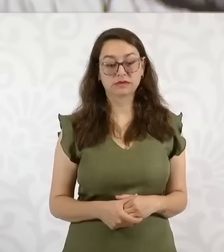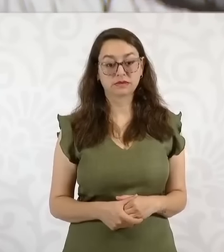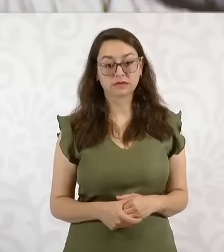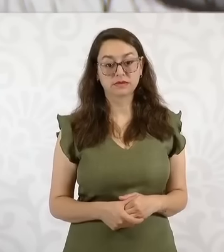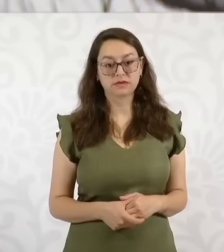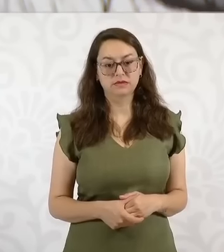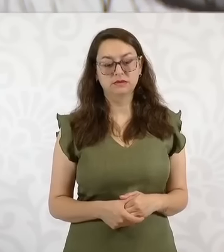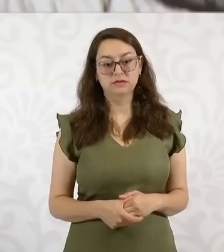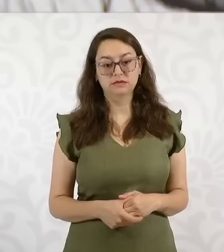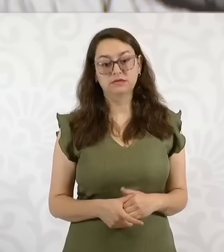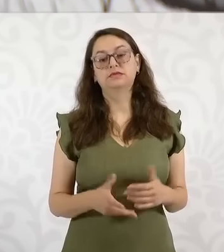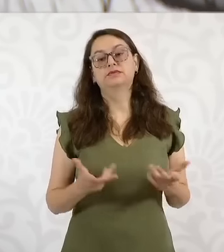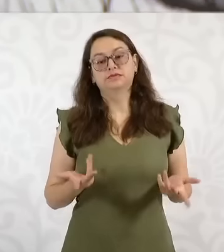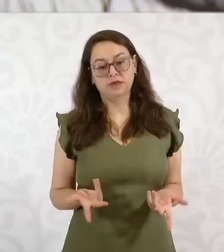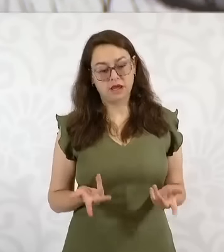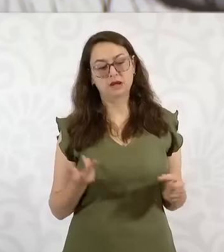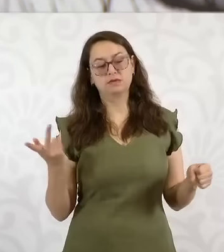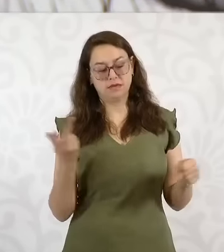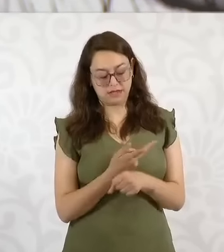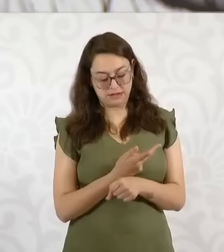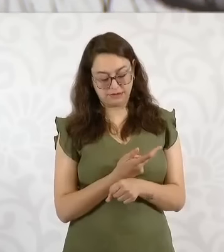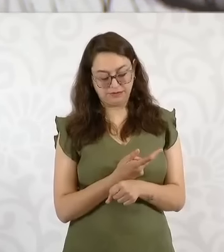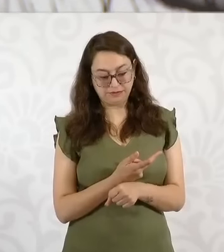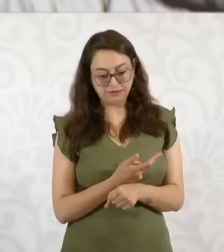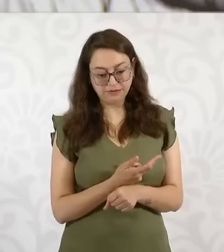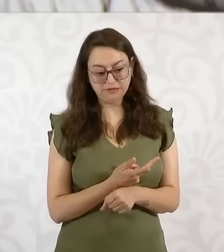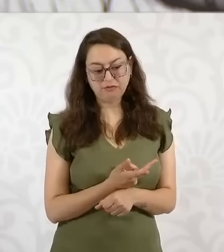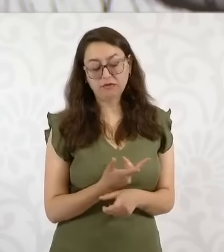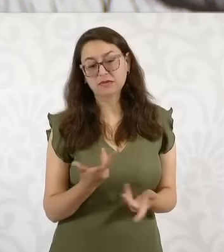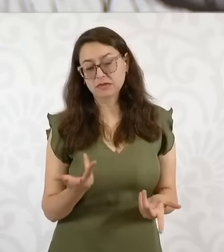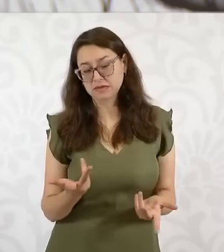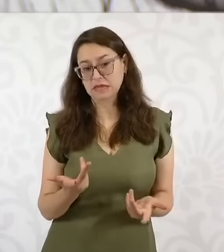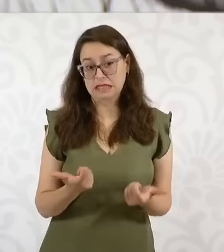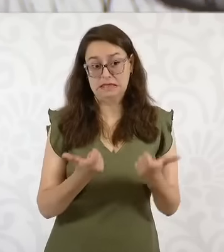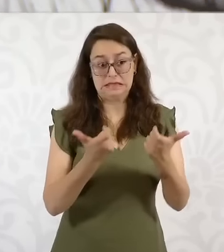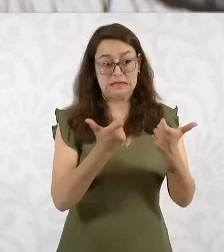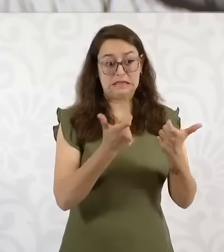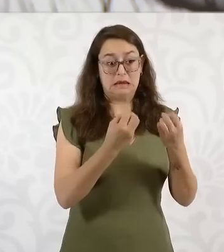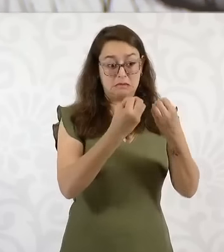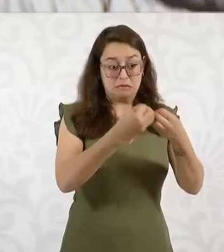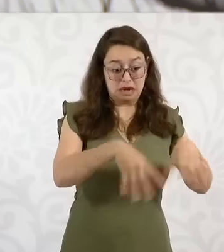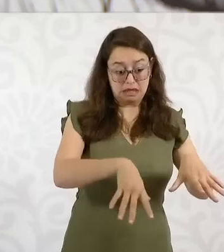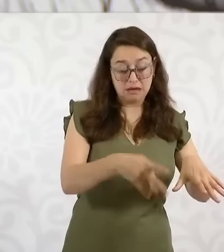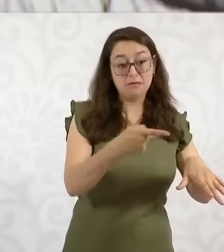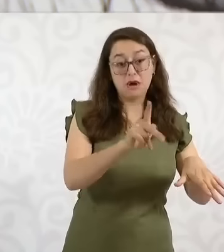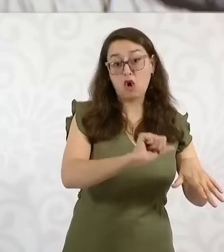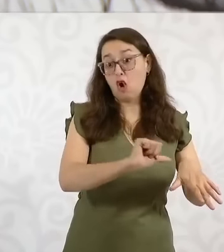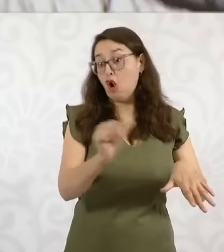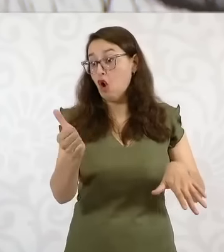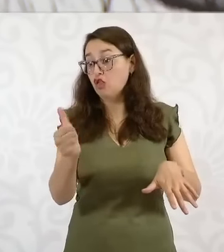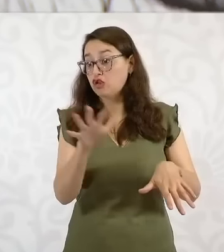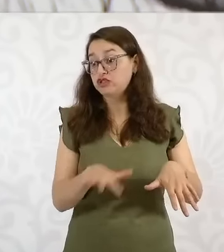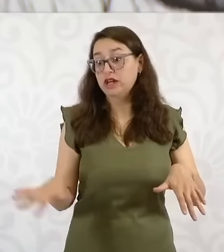compensación en algunos casos de algunos de alguna inversión que se hace por parte del gobierno. Se